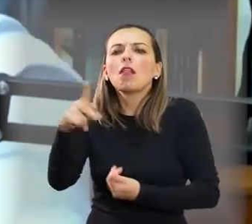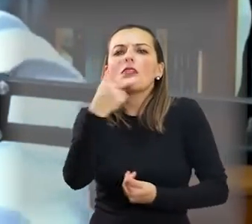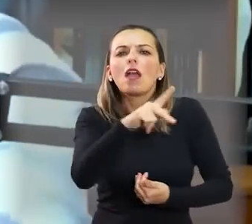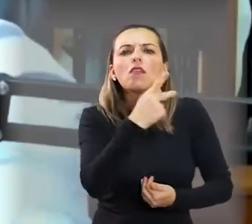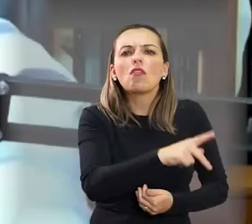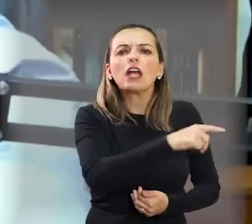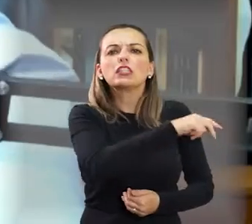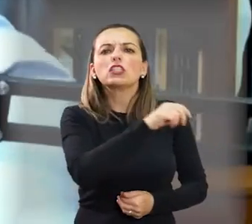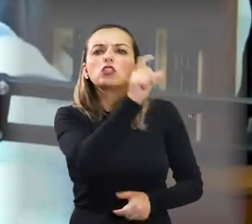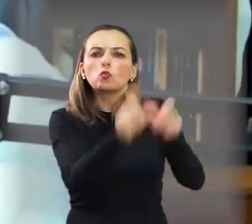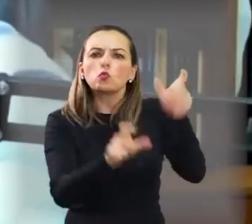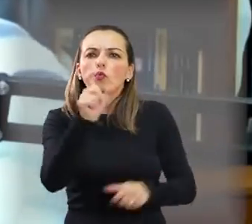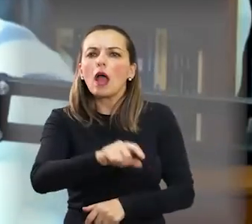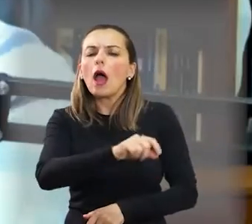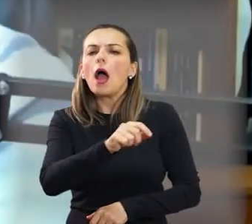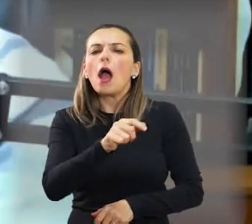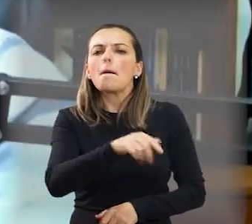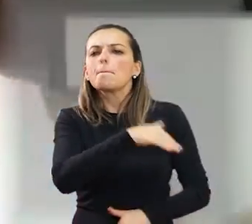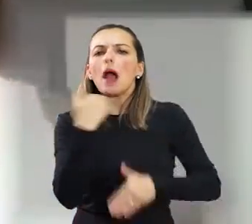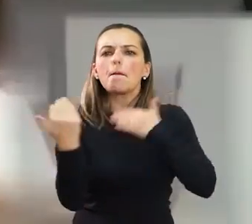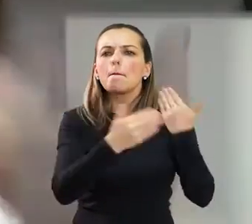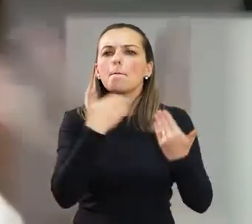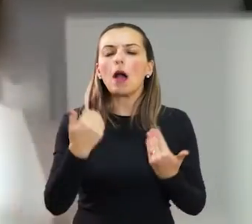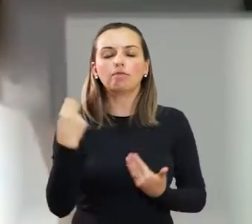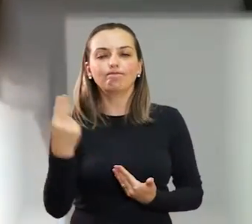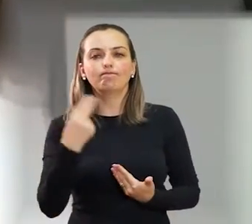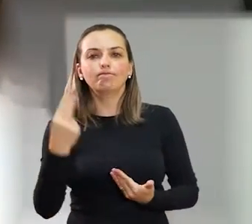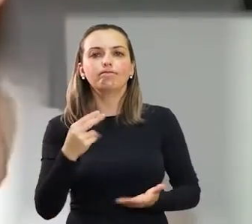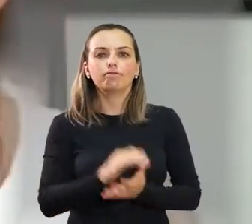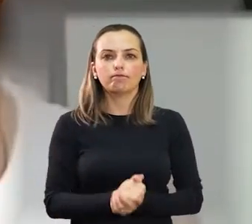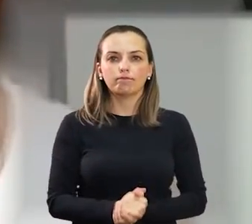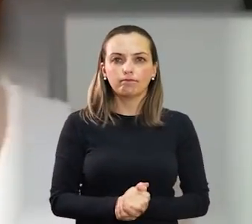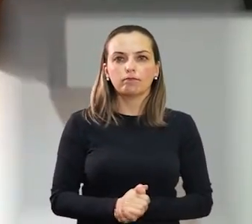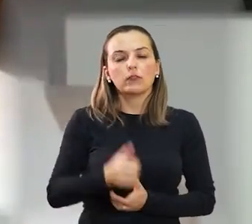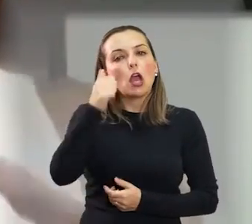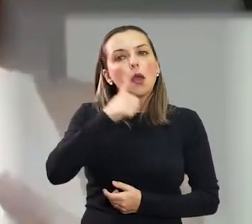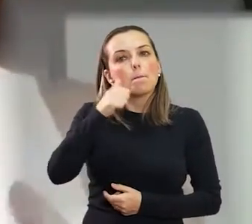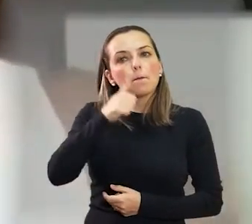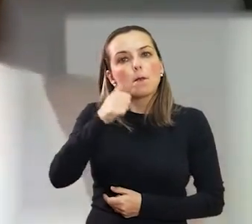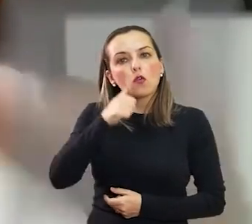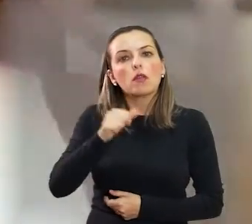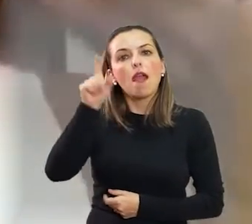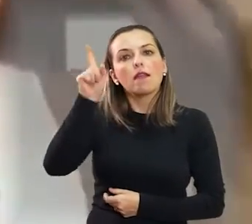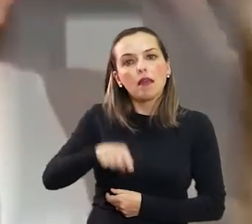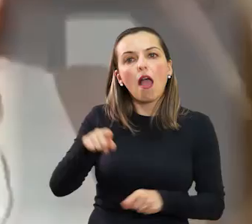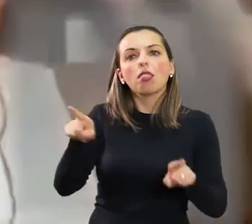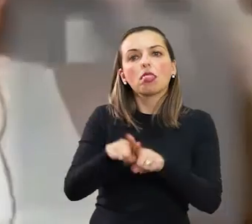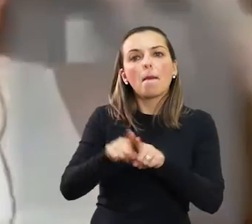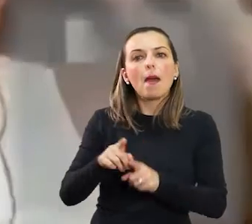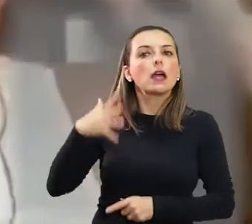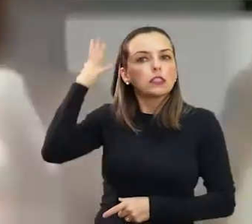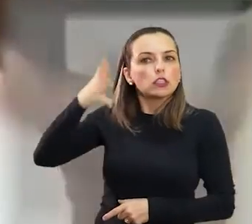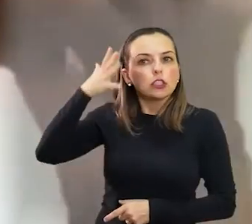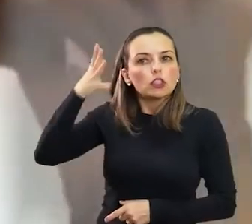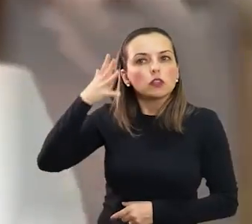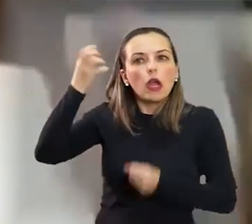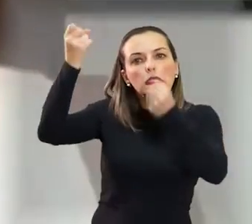assassinadas, mortas e torturadas. Maria Marighella, neta de Carlos Marighella, que foi morto por seus torturadores